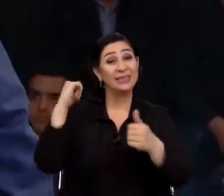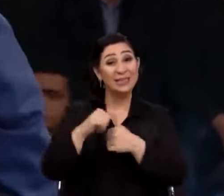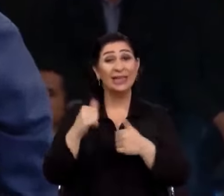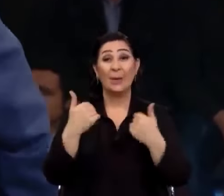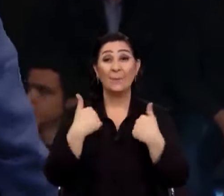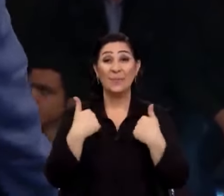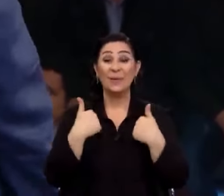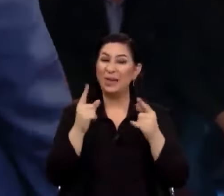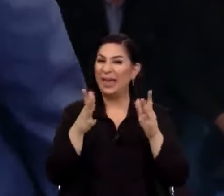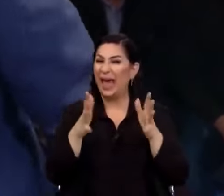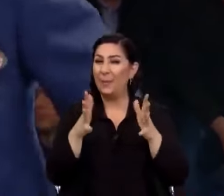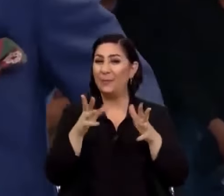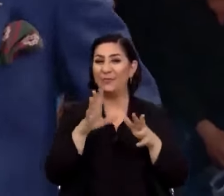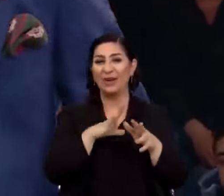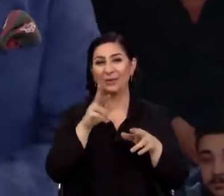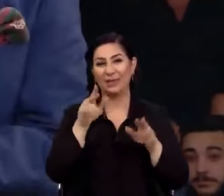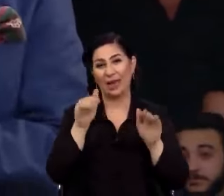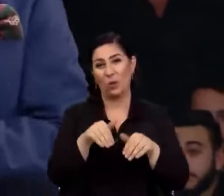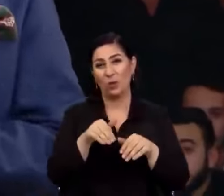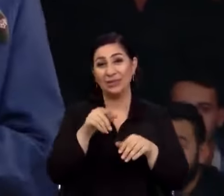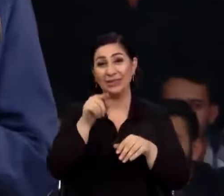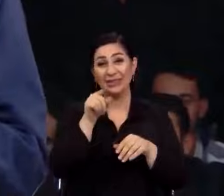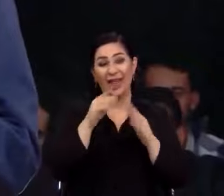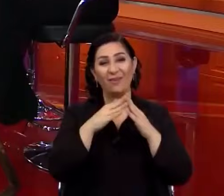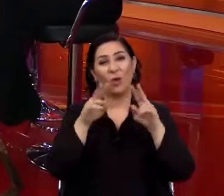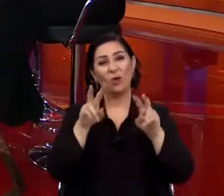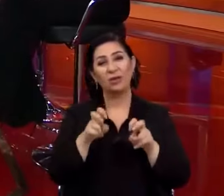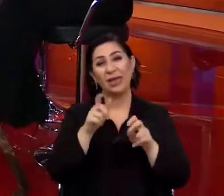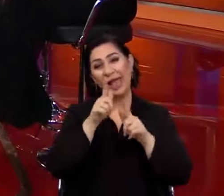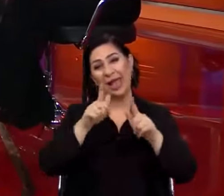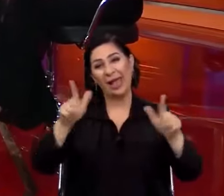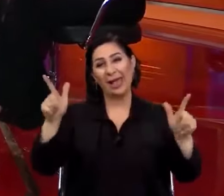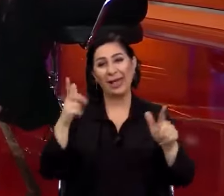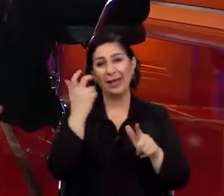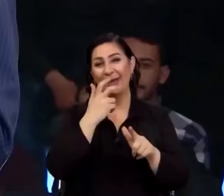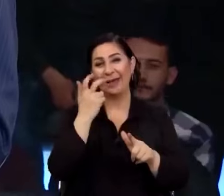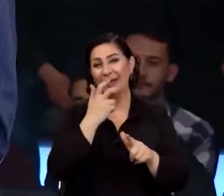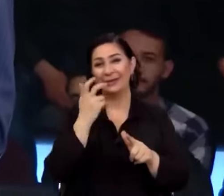bana bir gariplik var gibi geliyor Yani senin evde otururken bunu söylemen şöyle